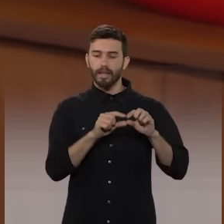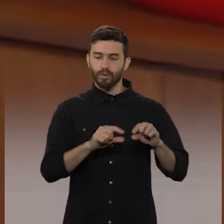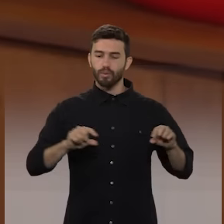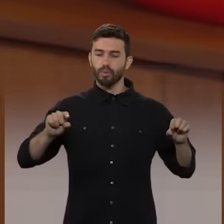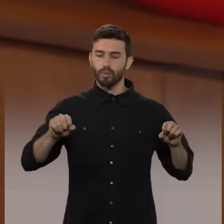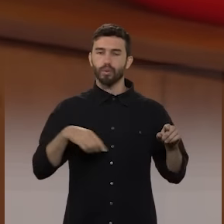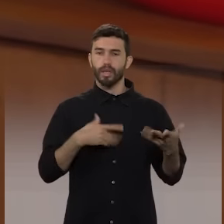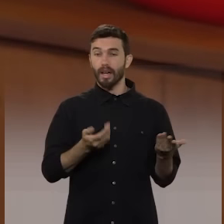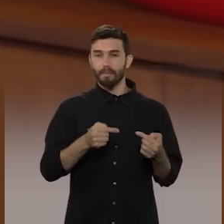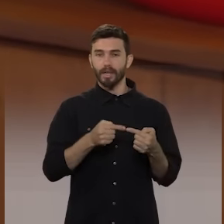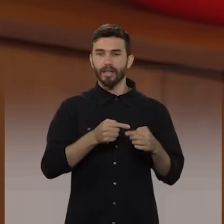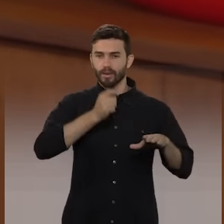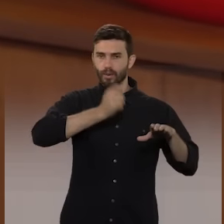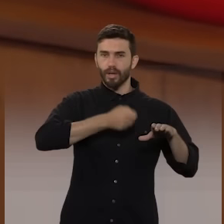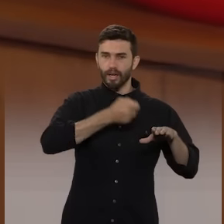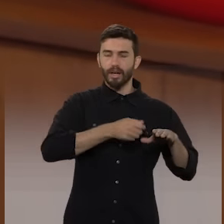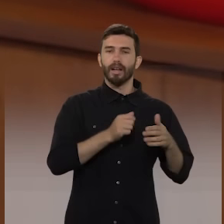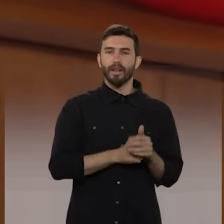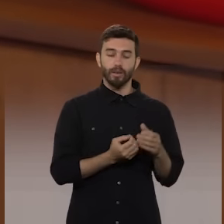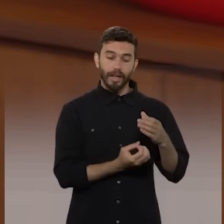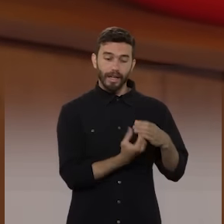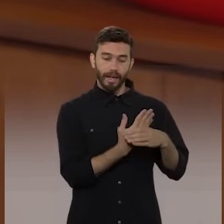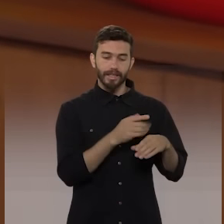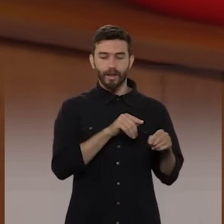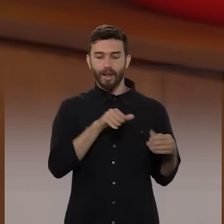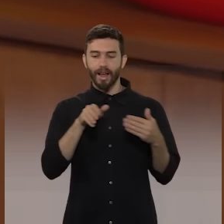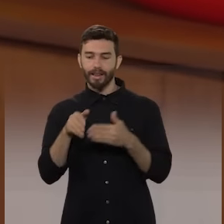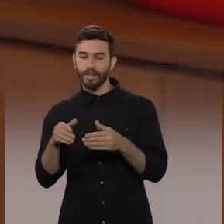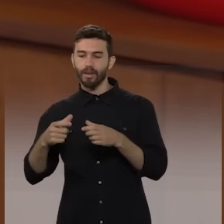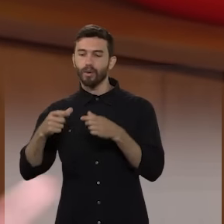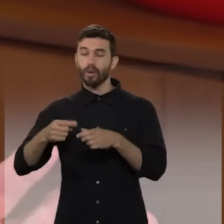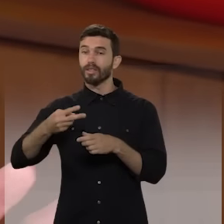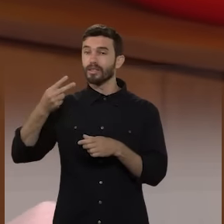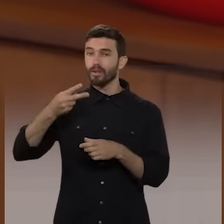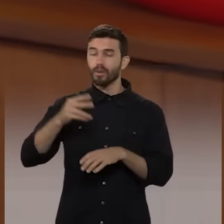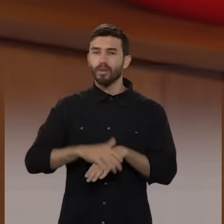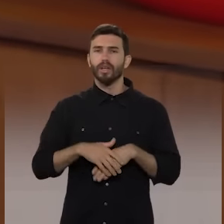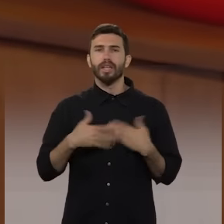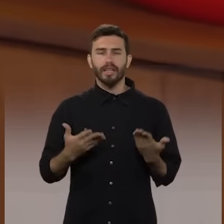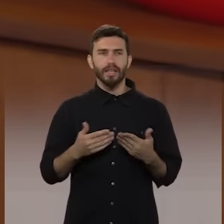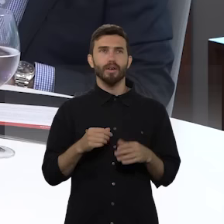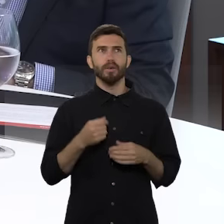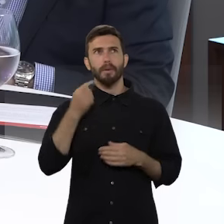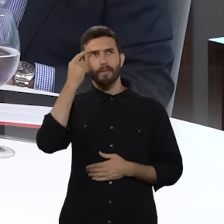o que permite uma grande estabilidade e uma grande confiança do investidor de fazer essa aplicação de